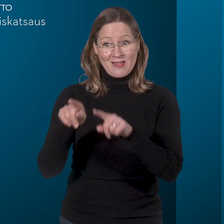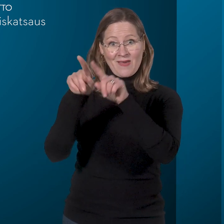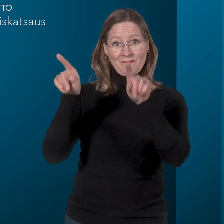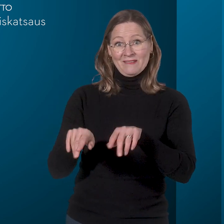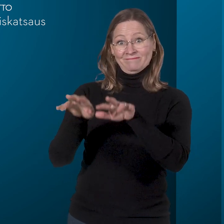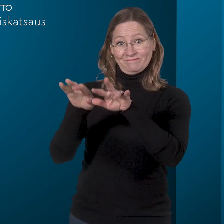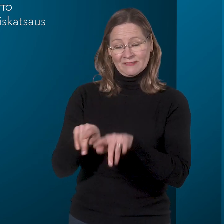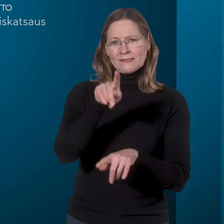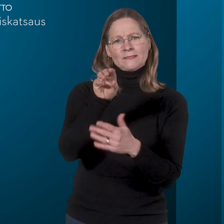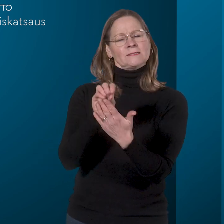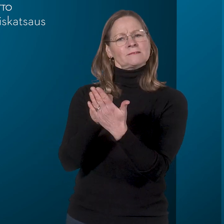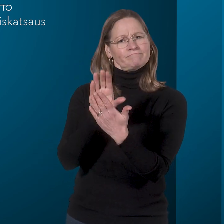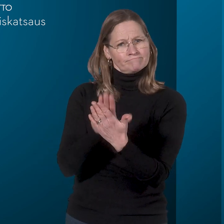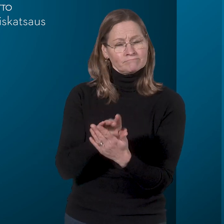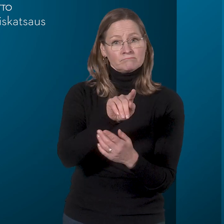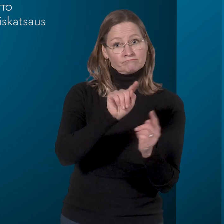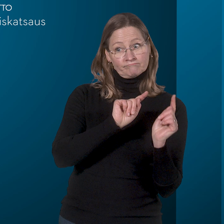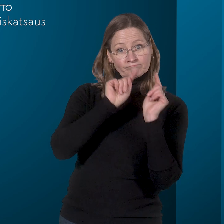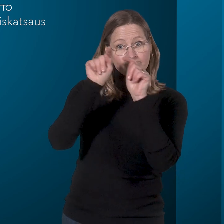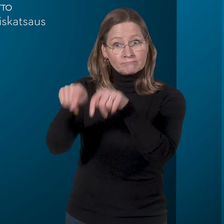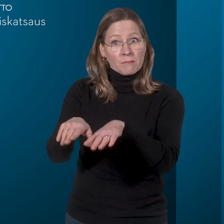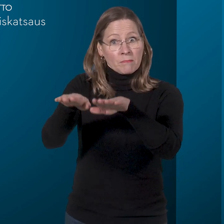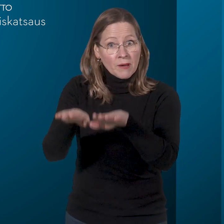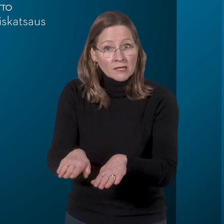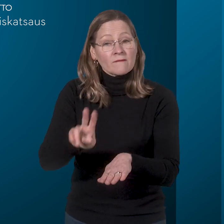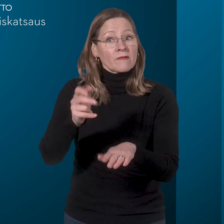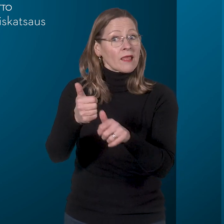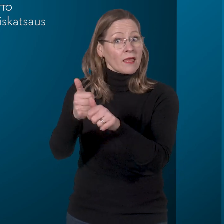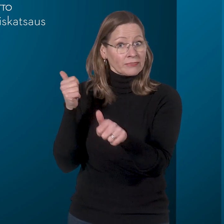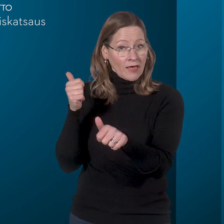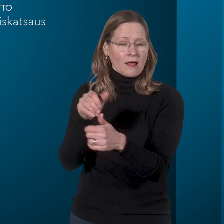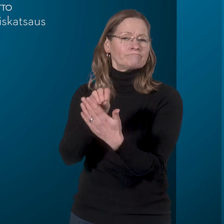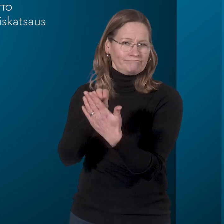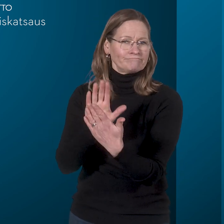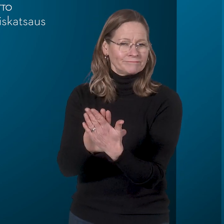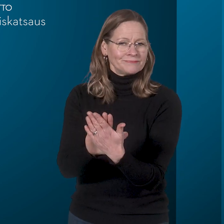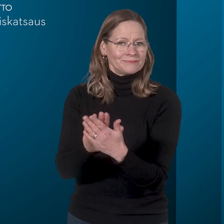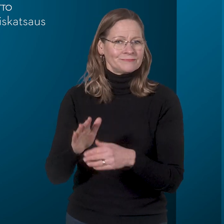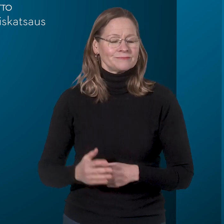Merkitkää lomakkeelle, osallistutteko tapahtumaan paikan päällä vai etänä.